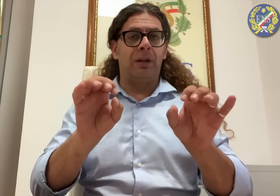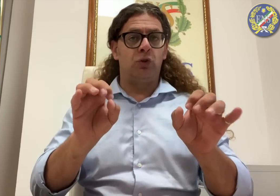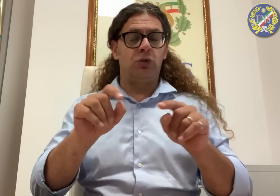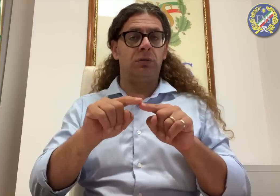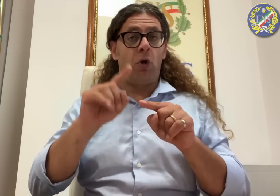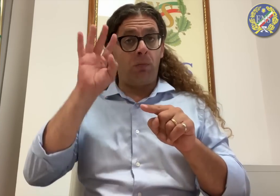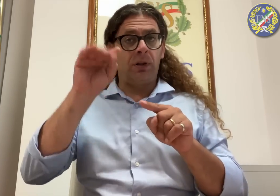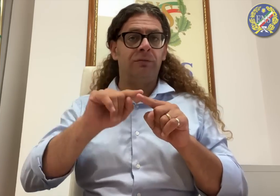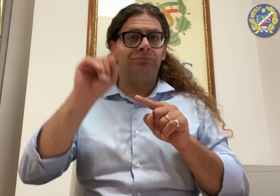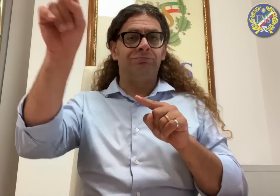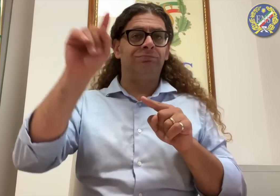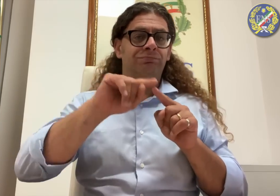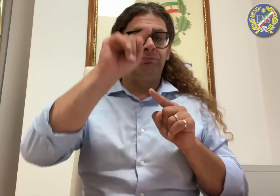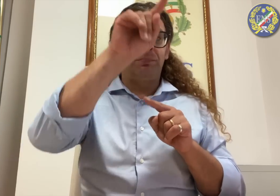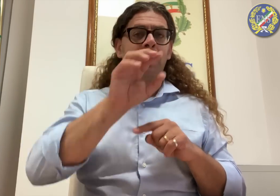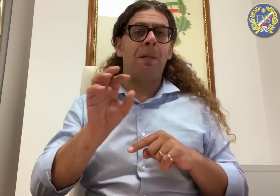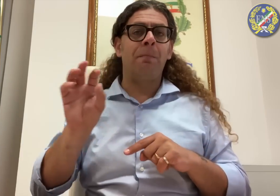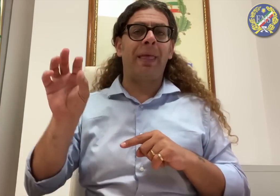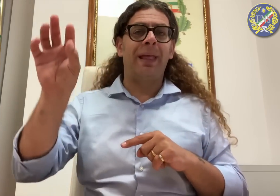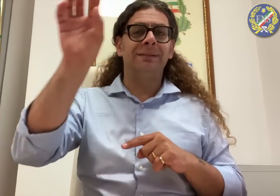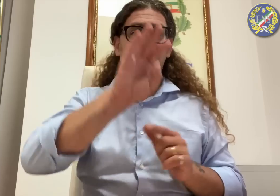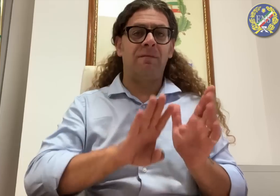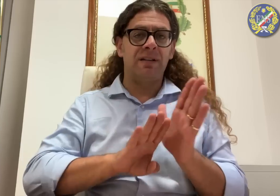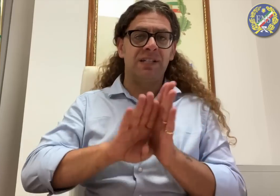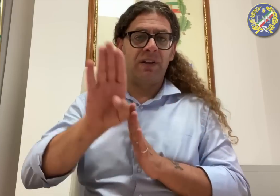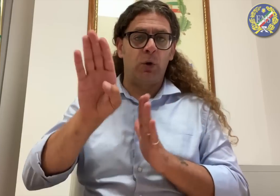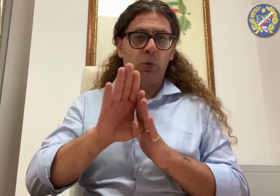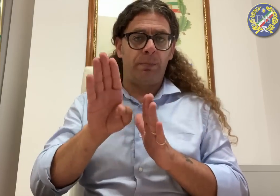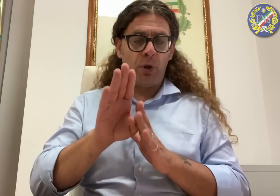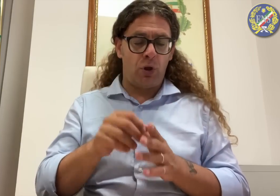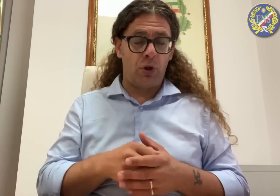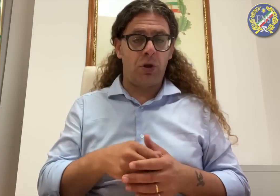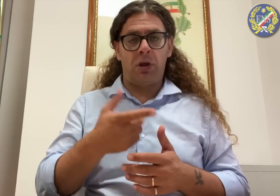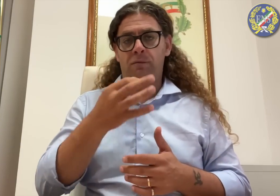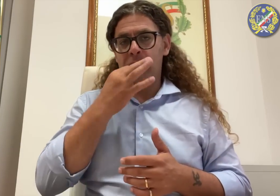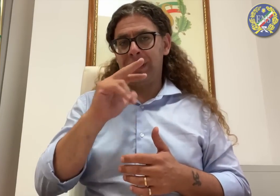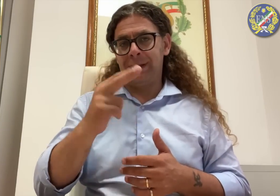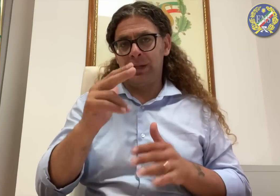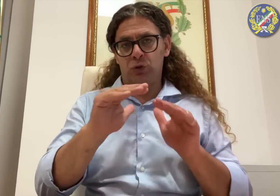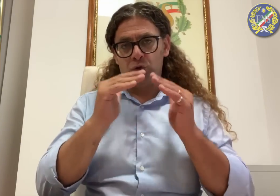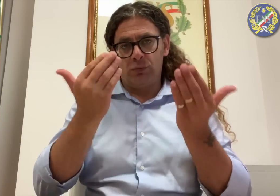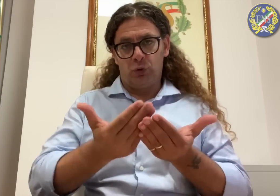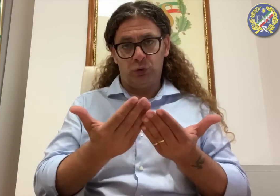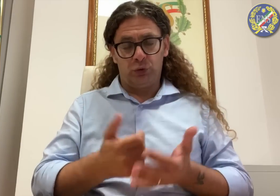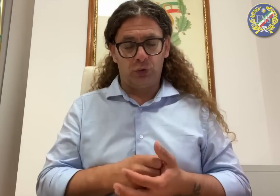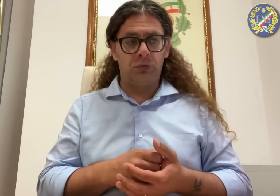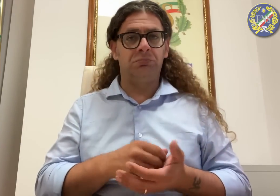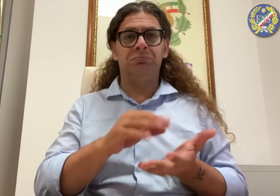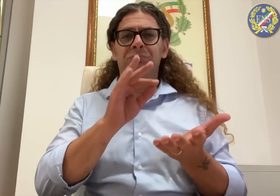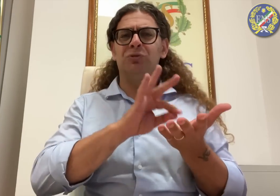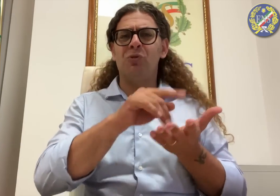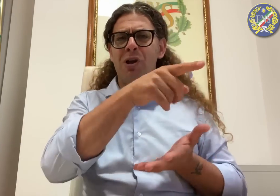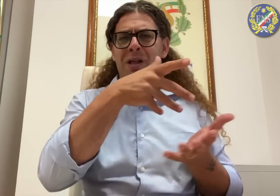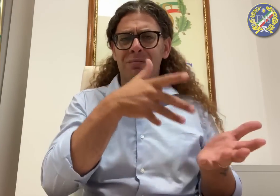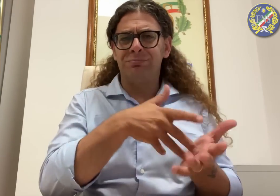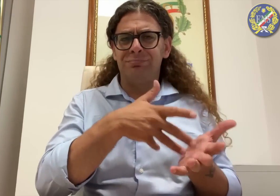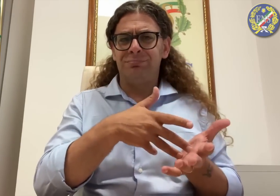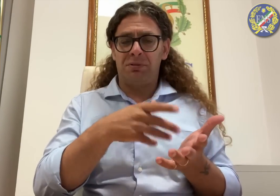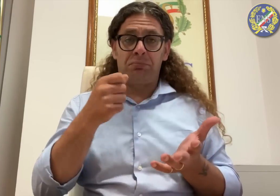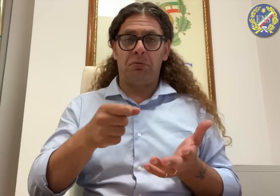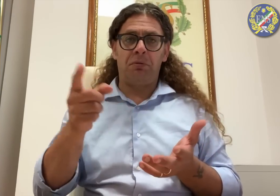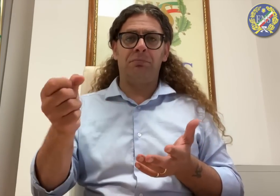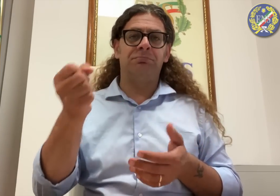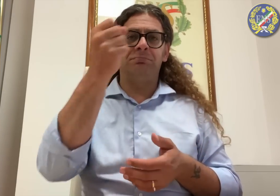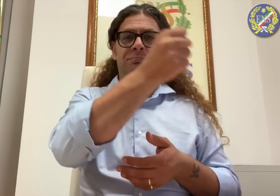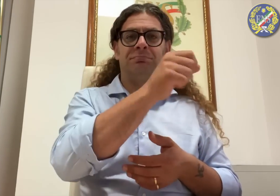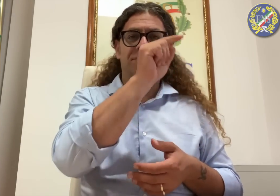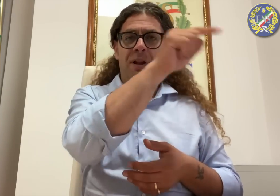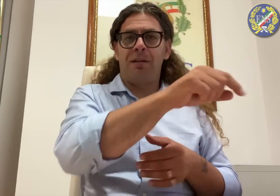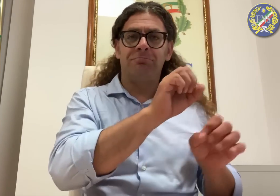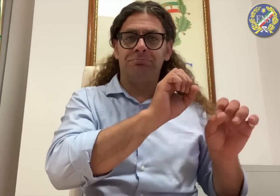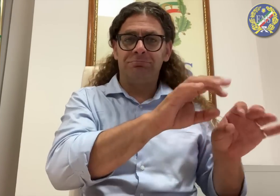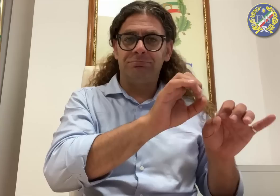Paesi in via di sviluppo (il cosiddetto Terzo Mondo); laddove ci sono delle carenze nel sistema di istruzione, ad esempio, si potrebbe prevedere la presenza di un